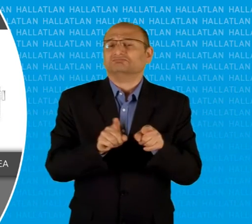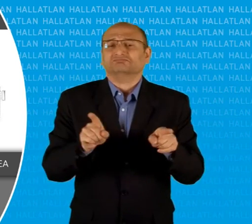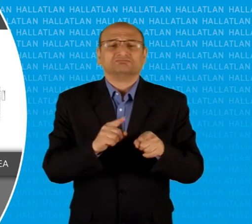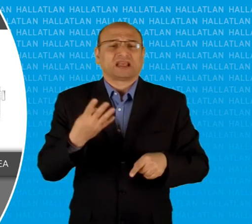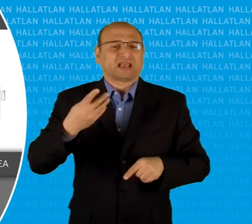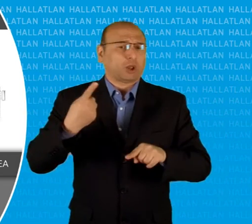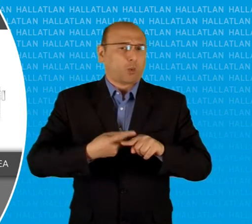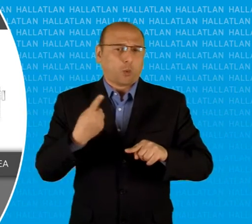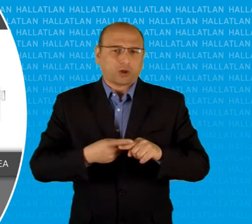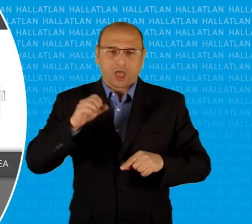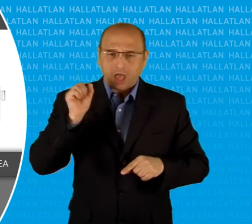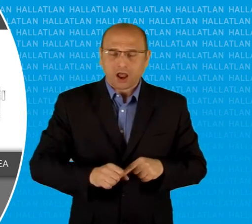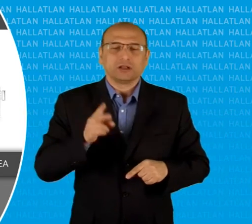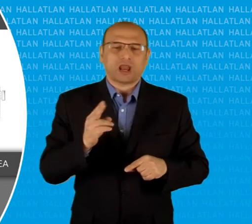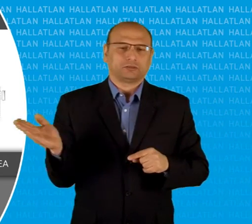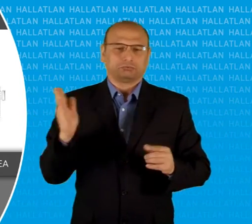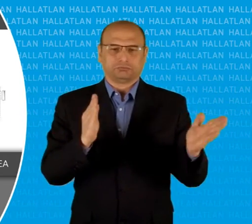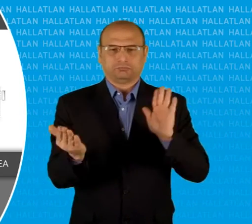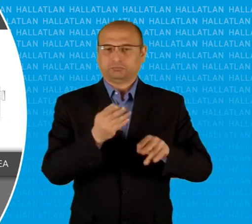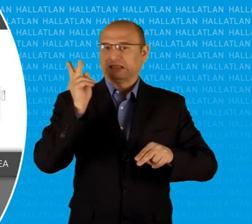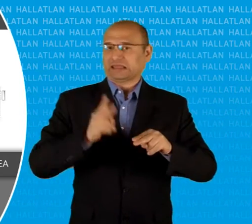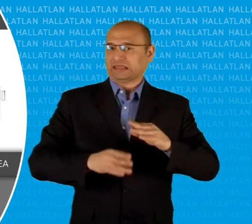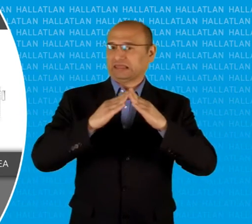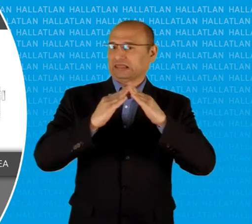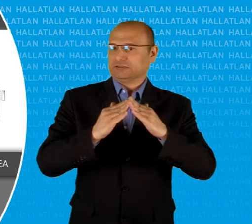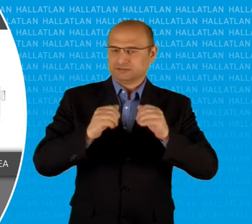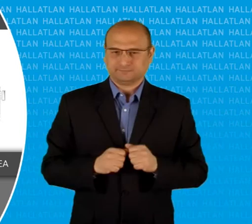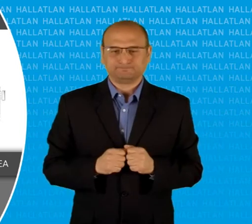és mindössze négy óra fel lehet állítani.